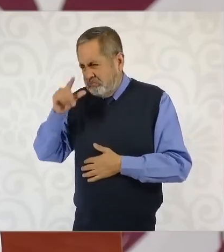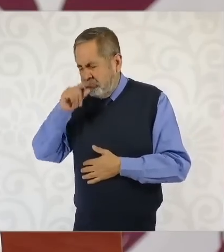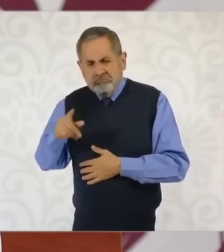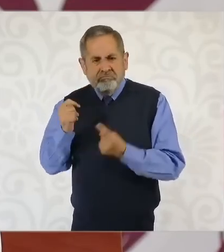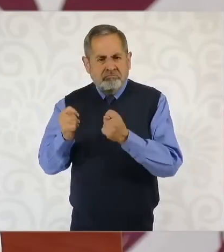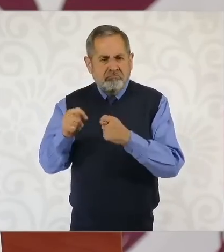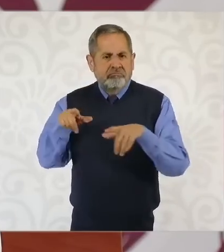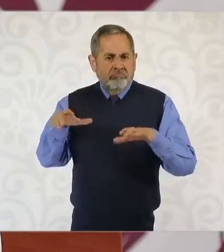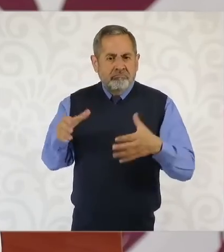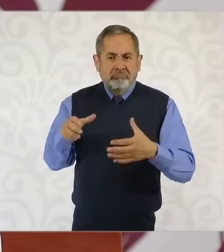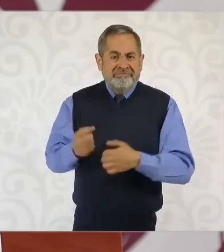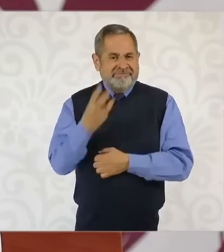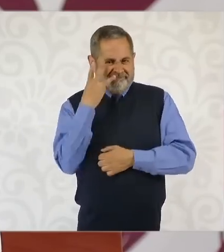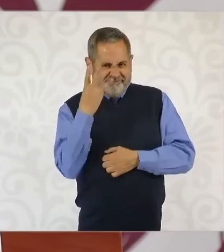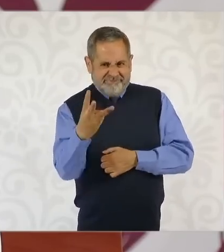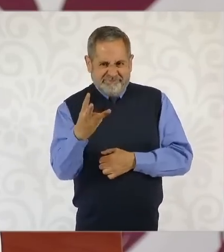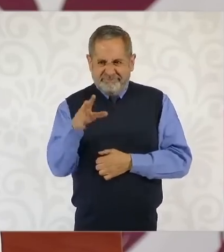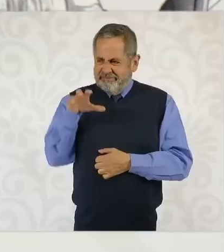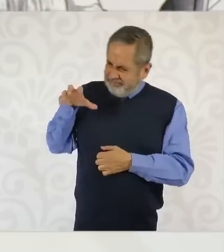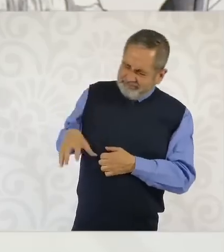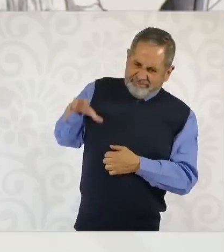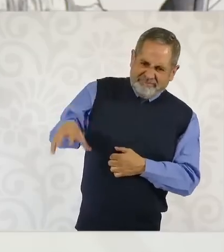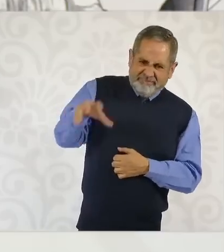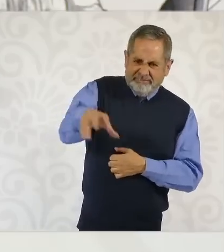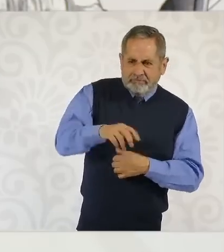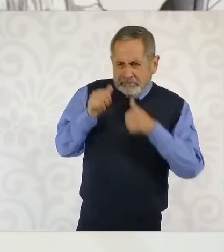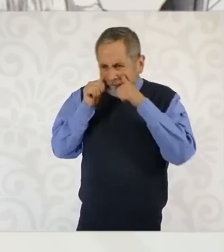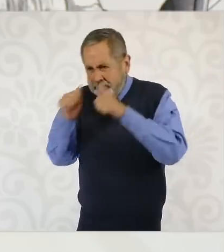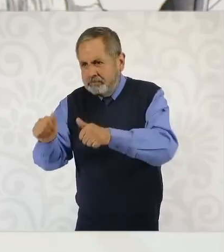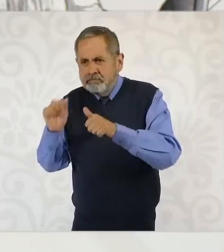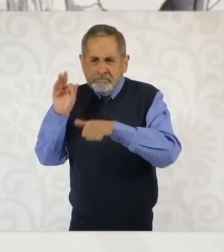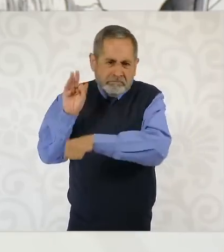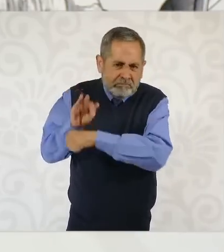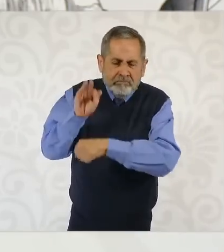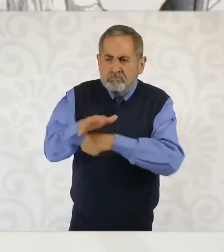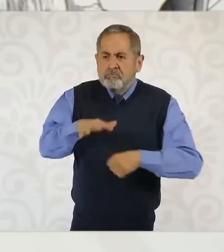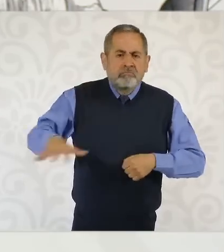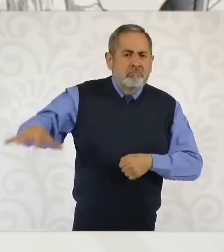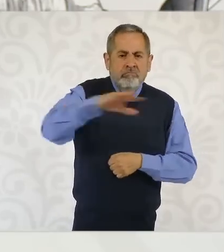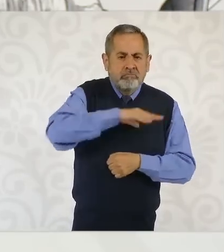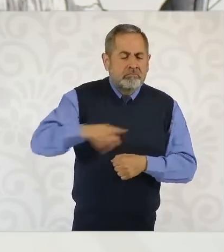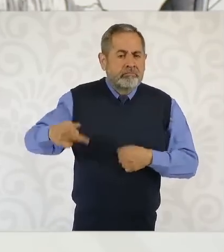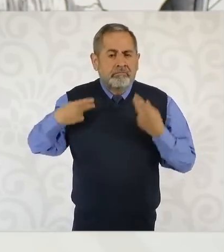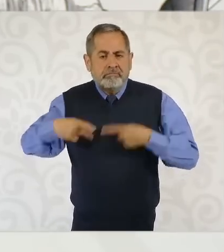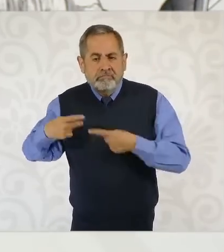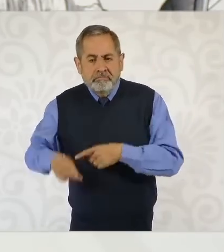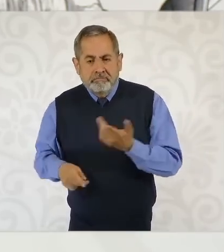tres sistemas de salud pública que atienden a la población allá no nuestros paisanos lo saben